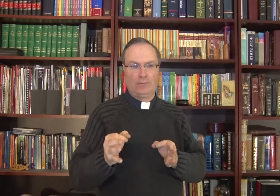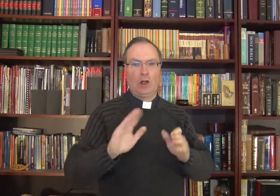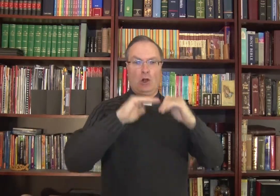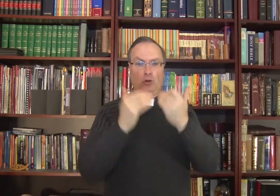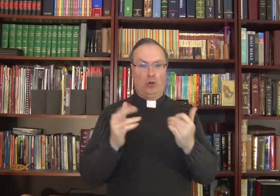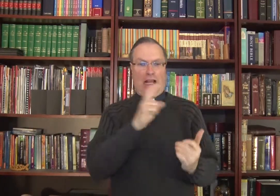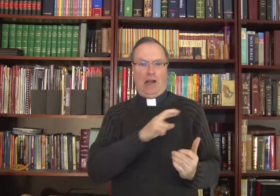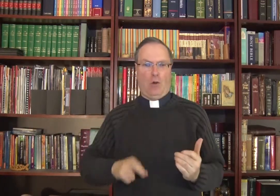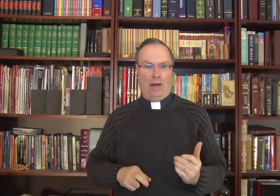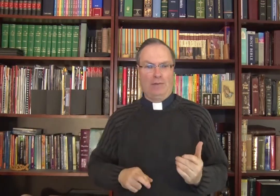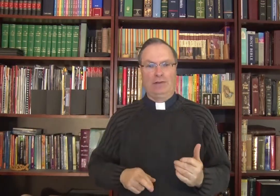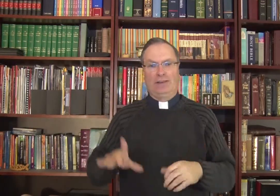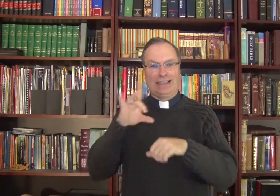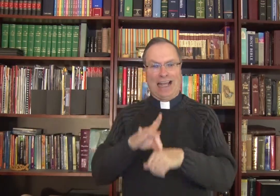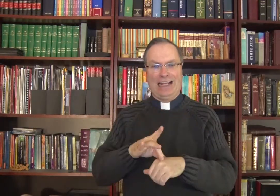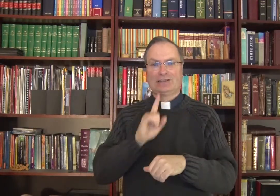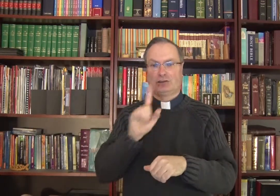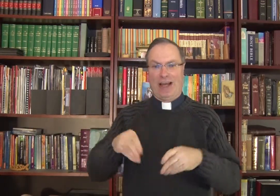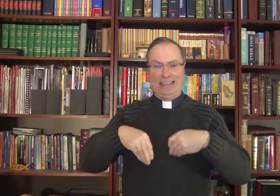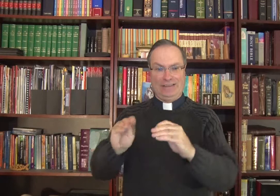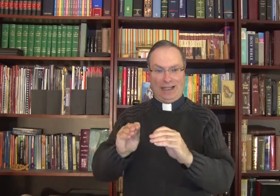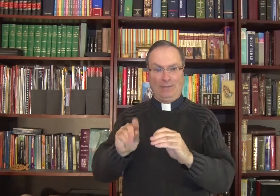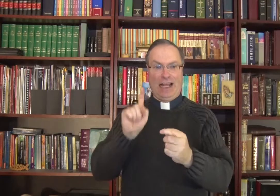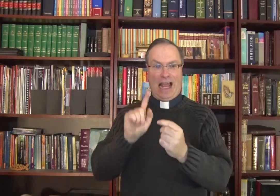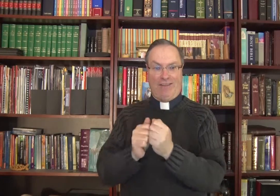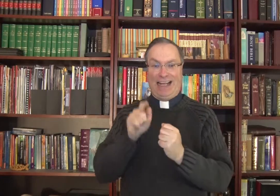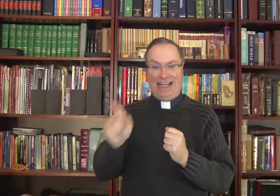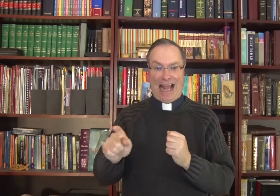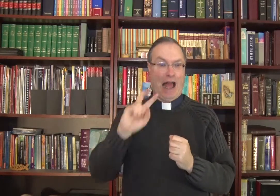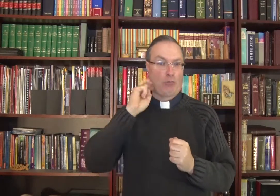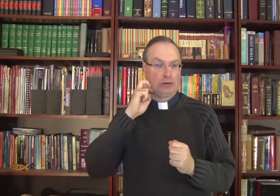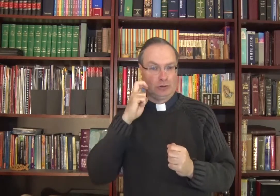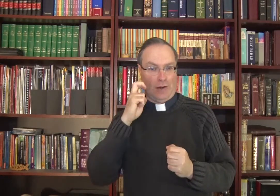Tous les rois de la terre qui se sont livrés avec elle à la prostitution